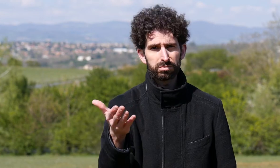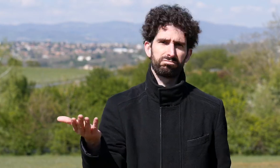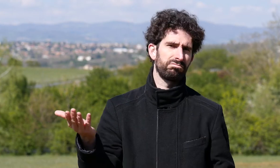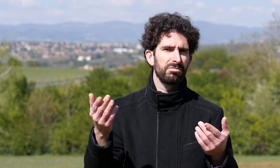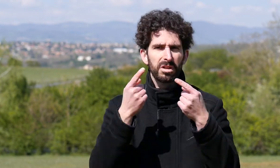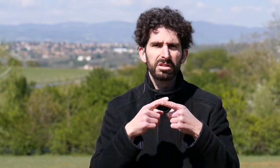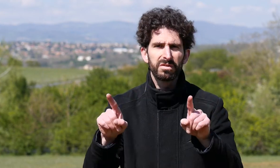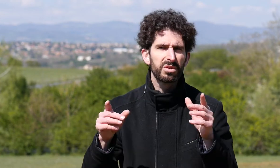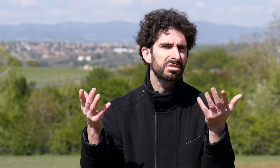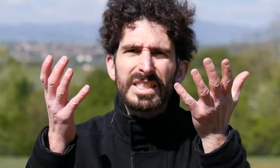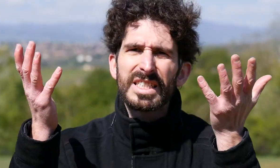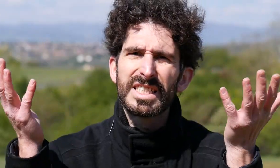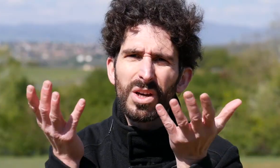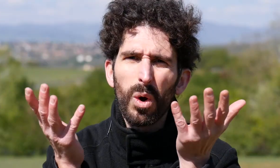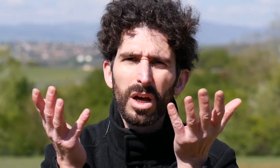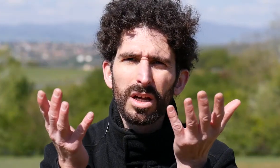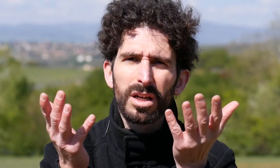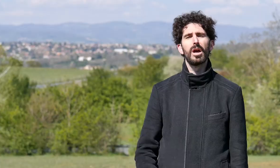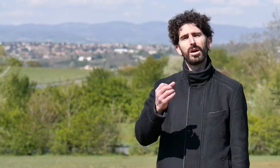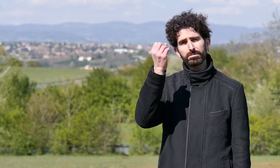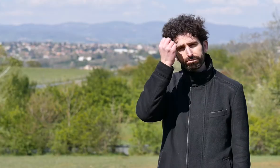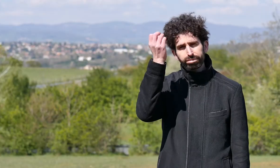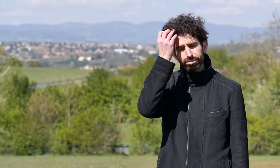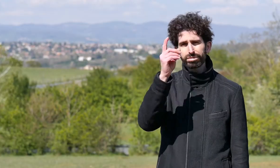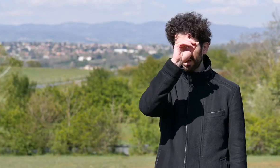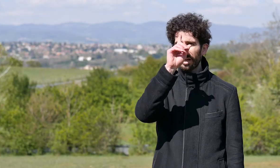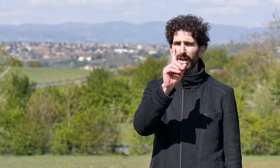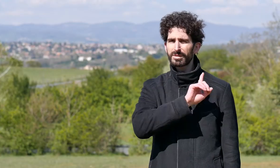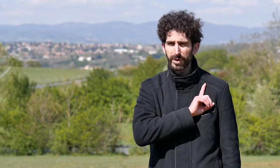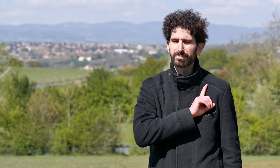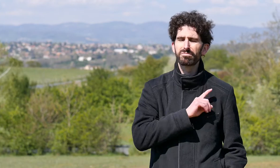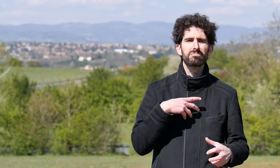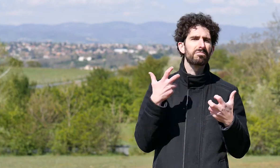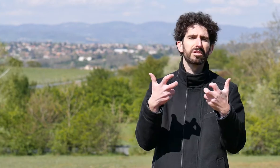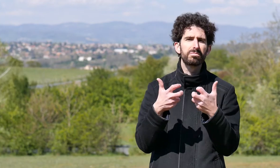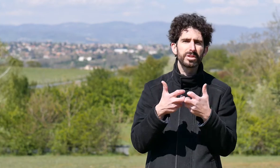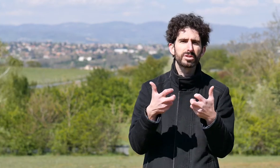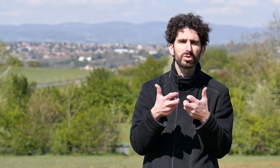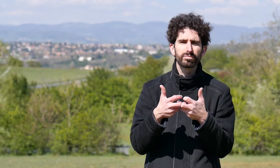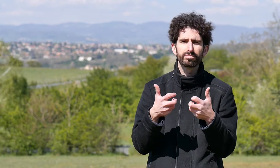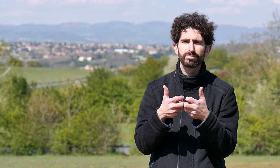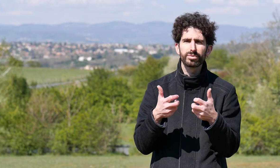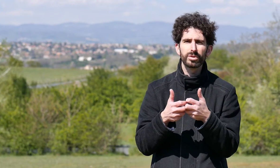Et la différence, c'est quoi ? Voici un exemple de parole volontaire :